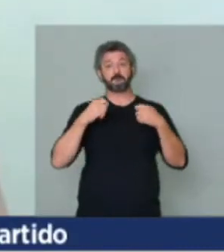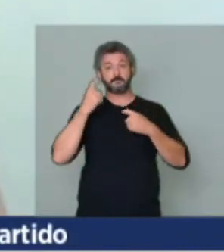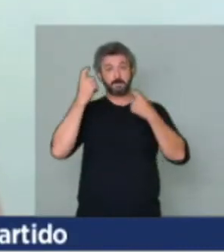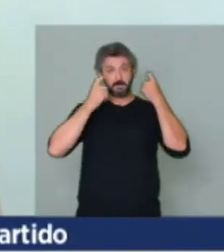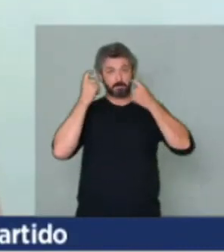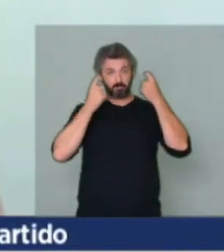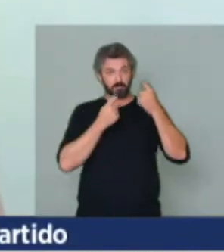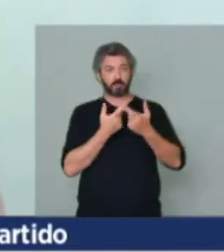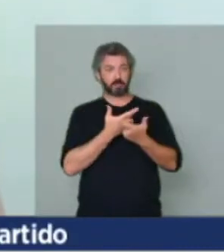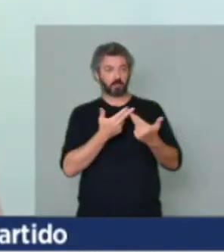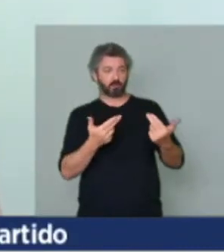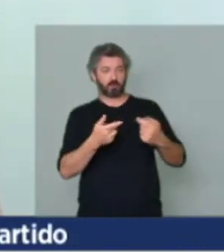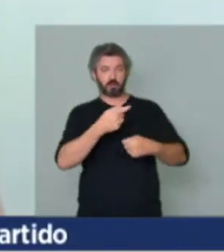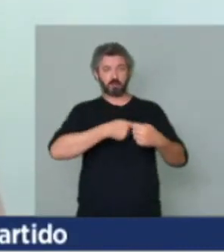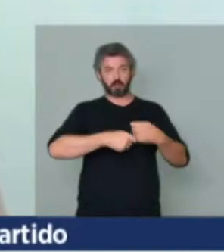S, A SITUAÇÃO FINANCEIRA, TER BOA PROPOSTA PARA TIRAR O